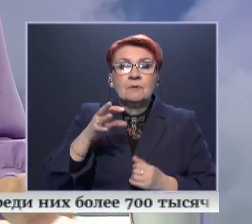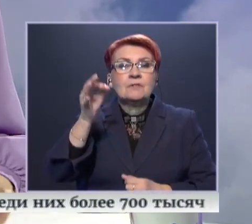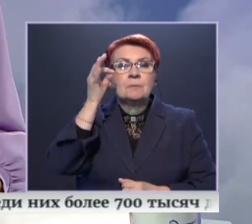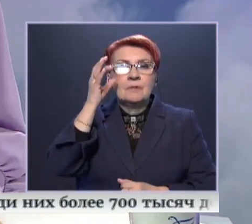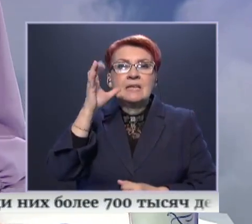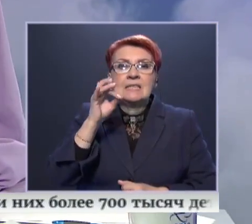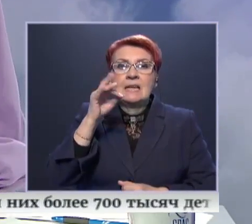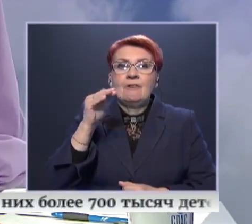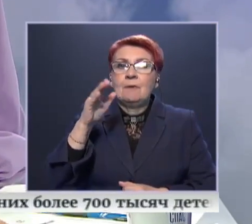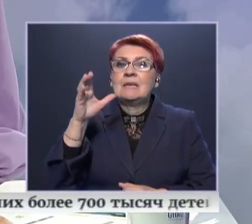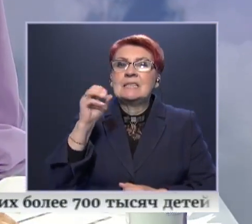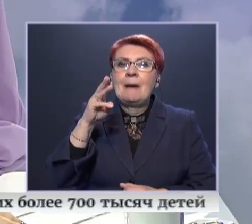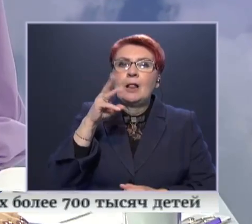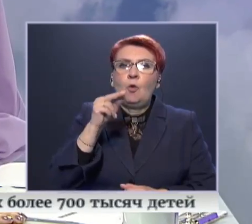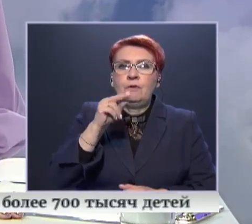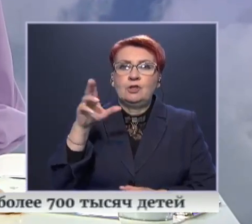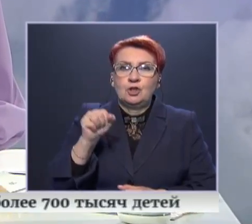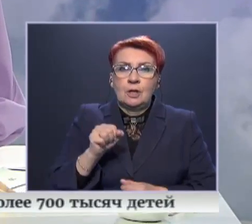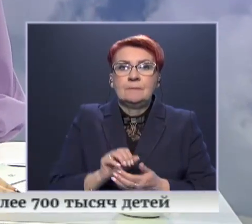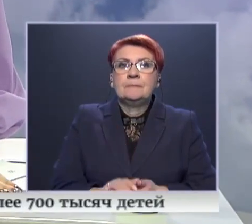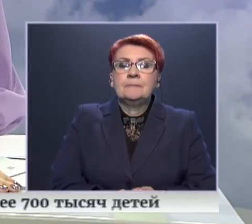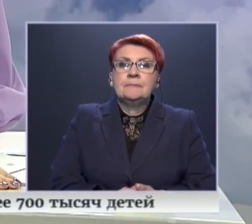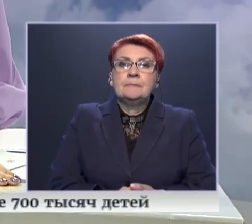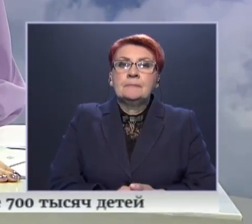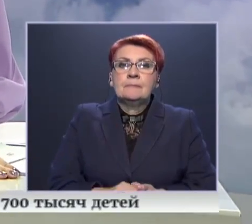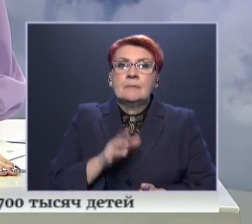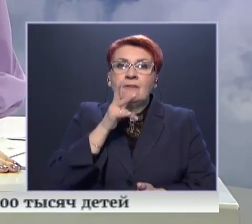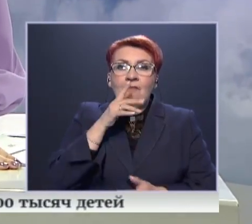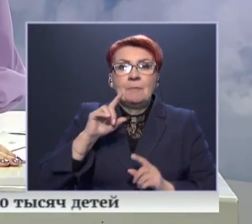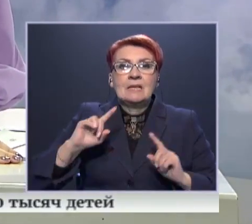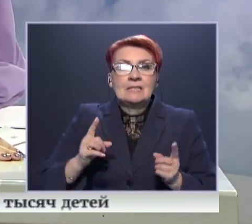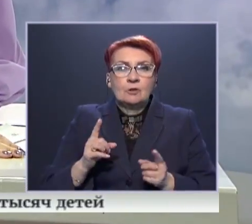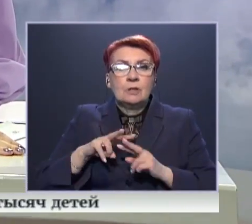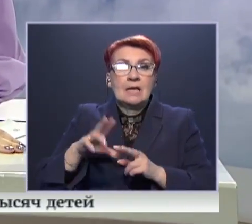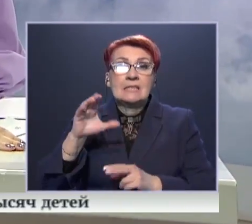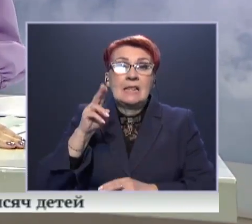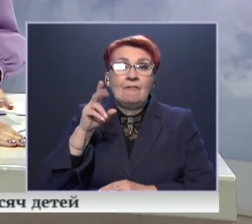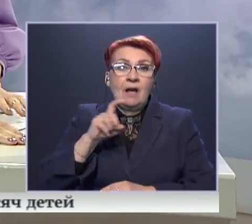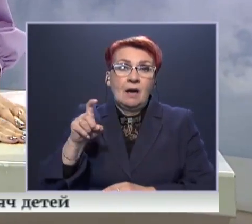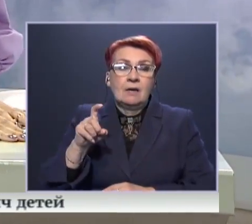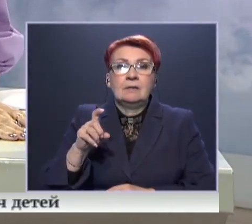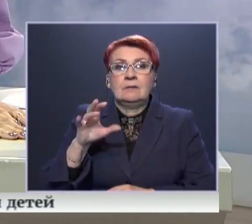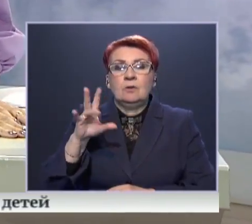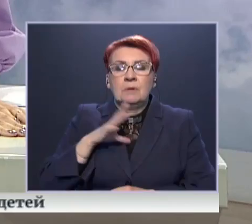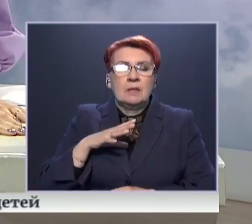Серафима самойловича архиепископа углического во время заключения на соловках Владыка был на общих работах таскай